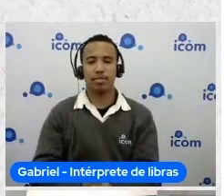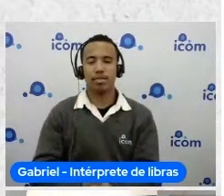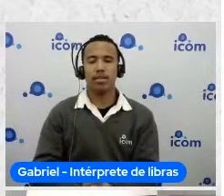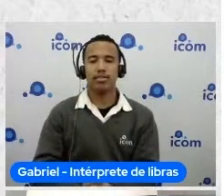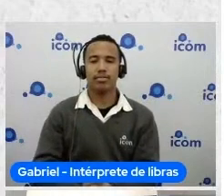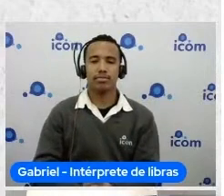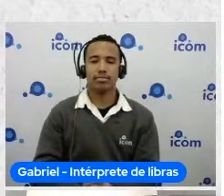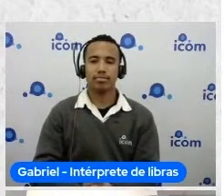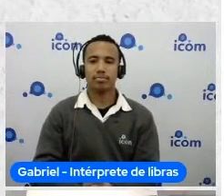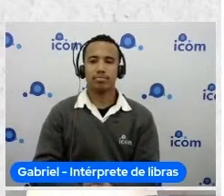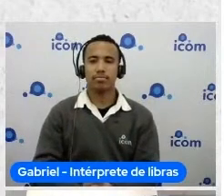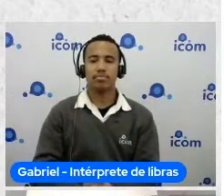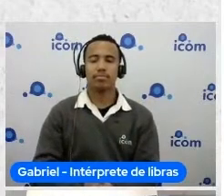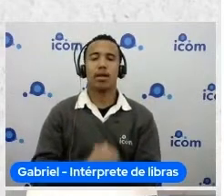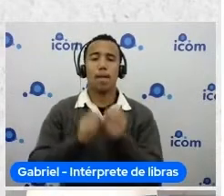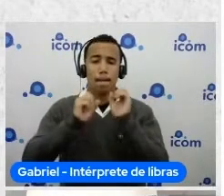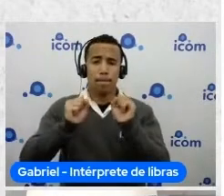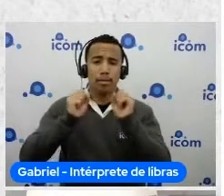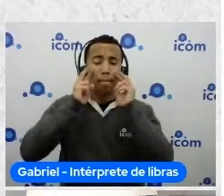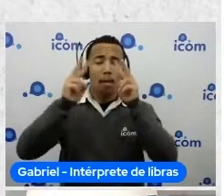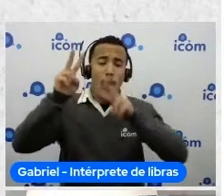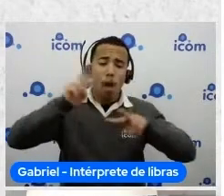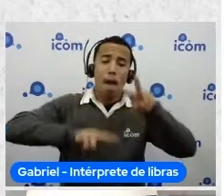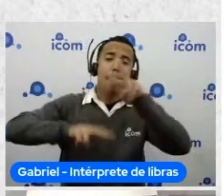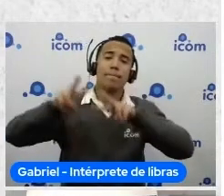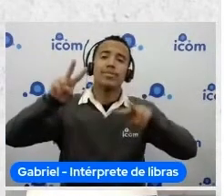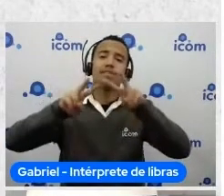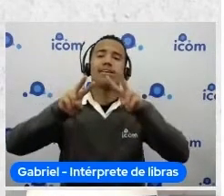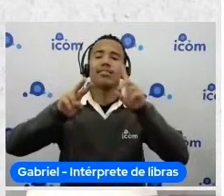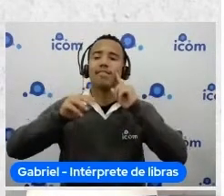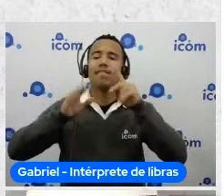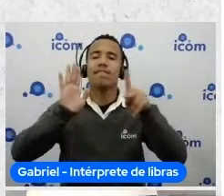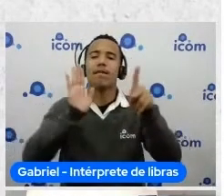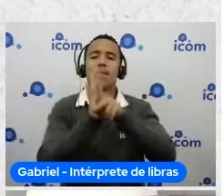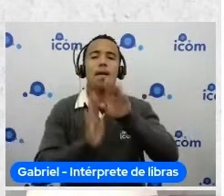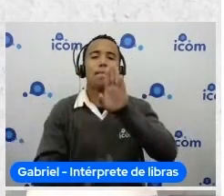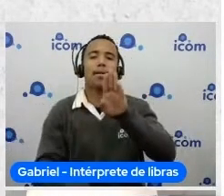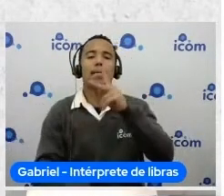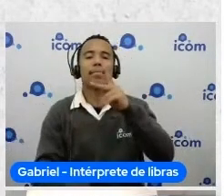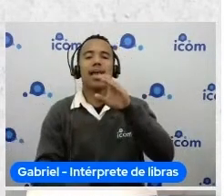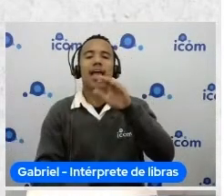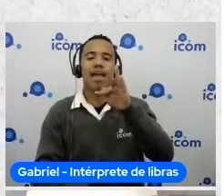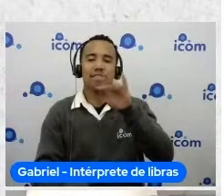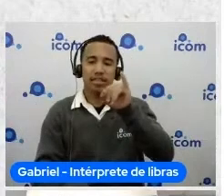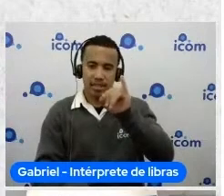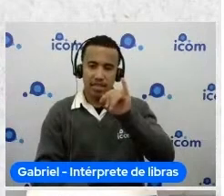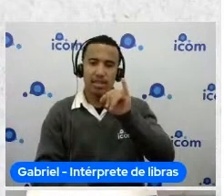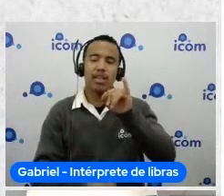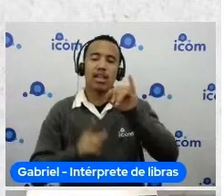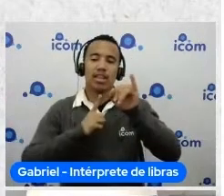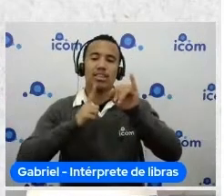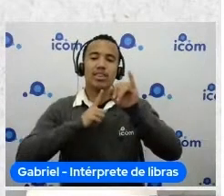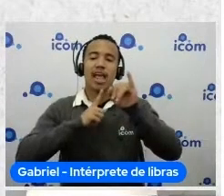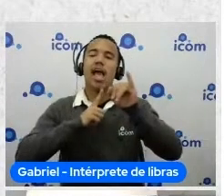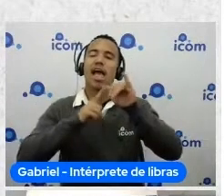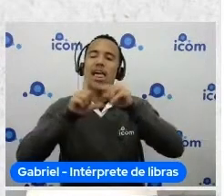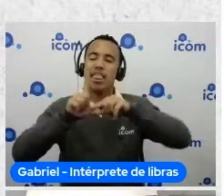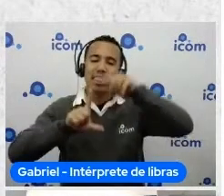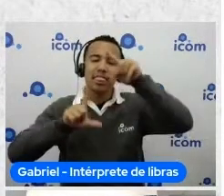podemos observar a frequência de pista interna, a BPFI, ainda em níveis iniciais, indicando um bom